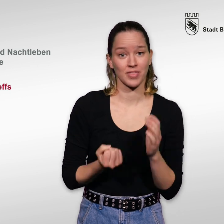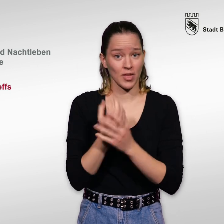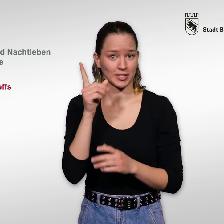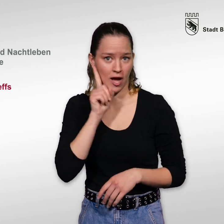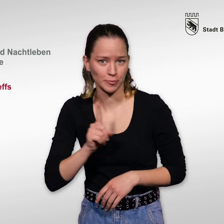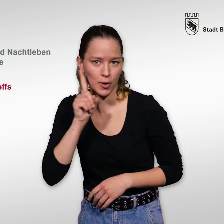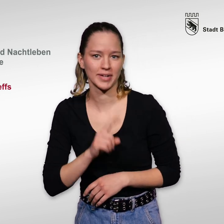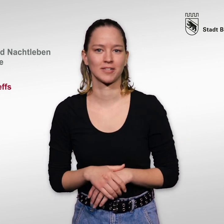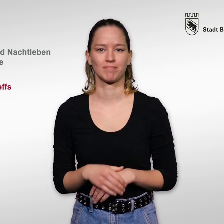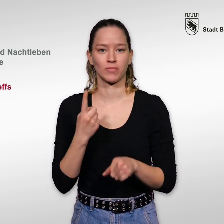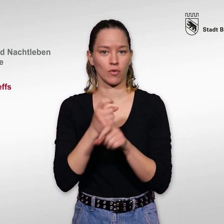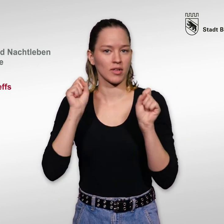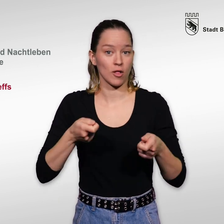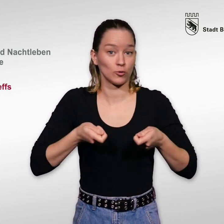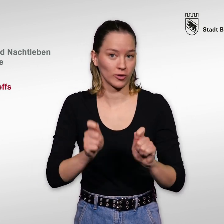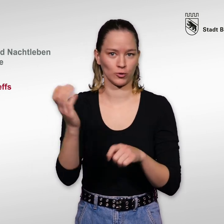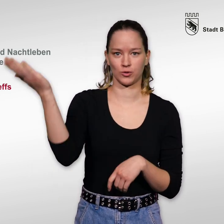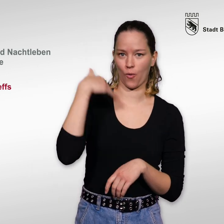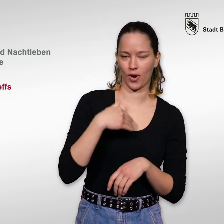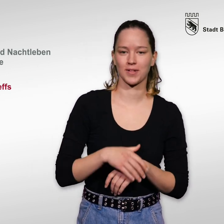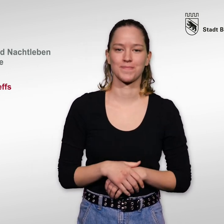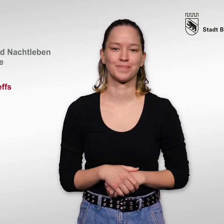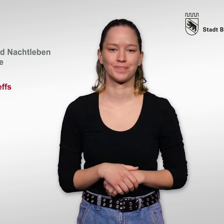Neues ausprobieren und sich Unterstützung holen.